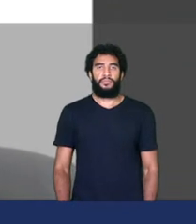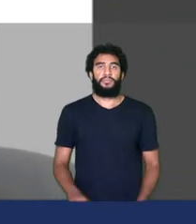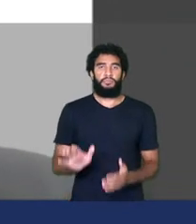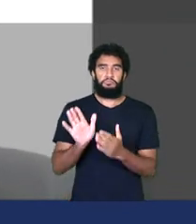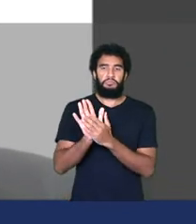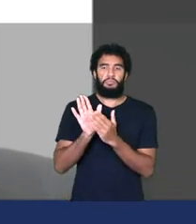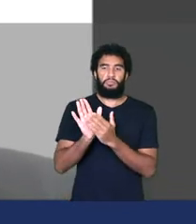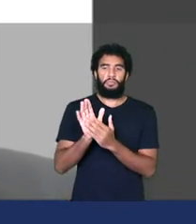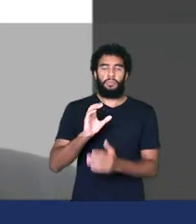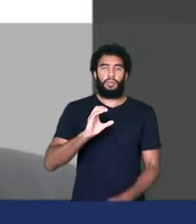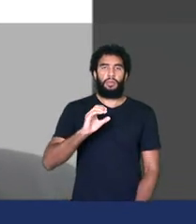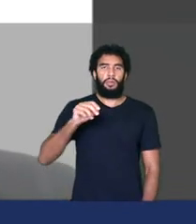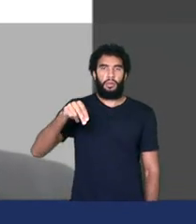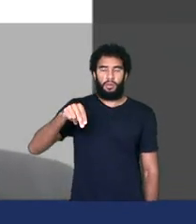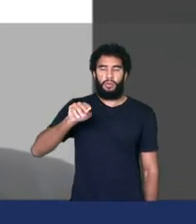DOS JOGOS DE AZAR. PARABENIZAR